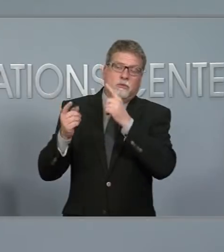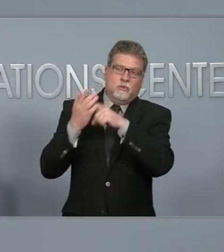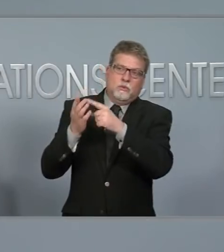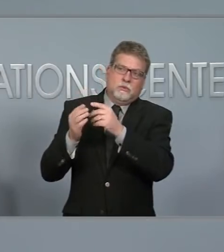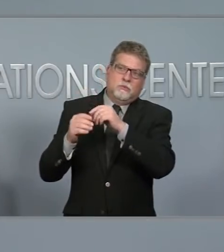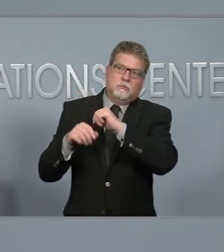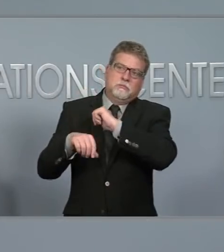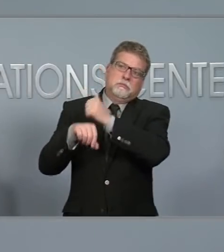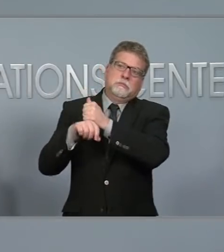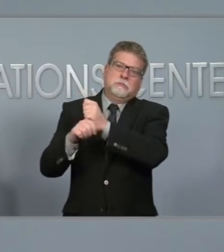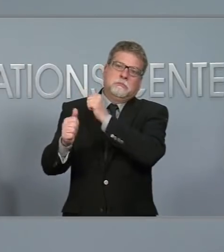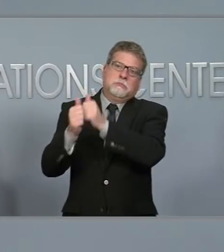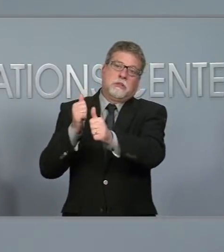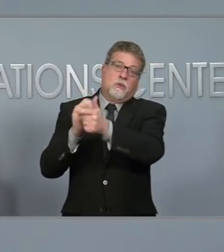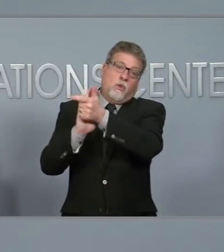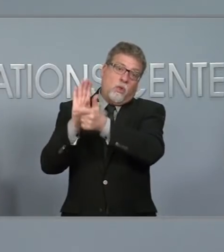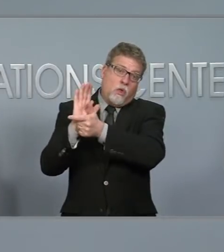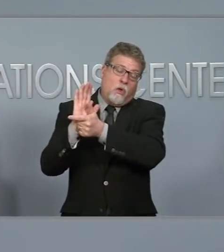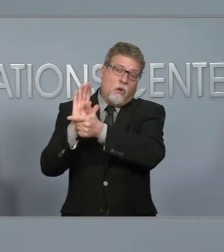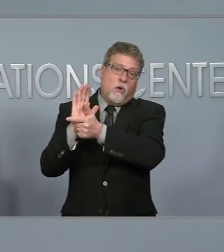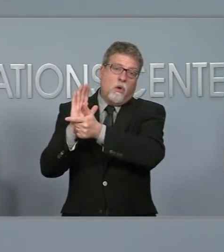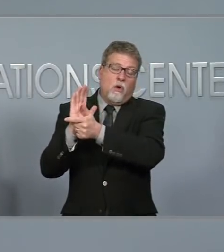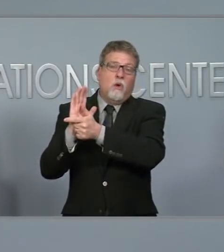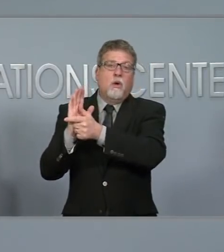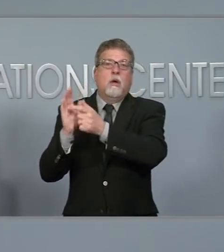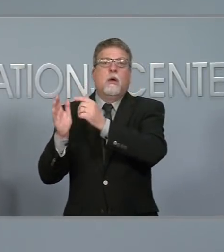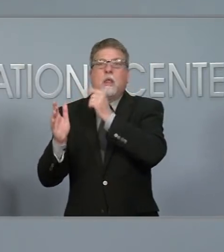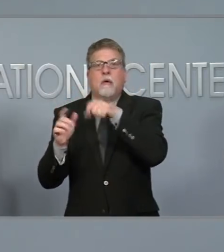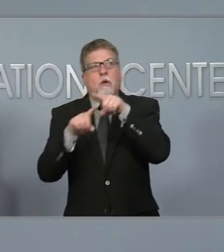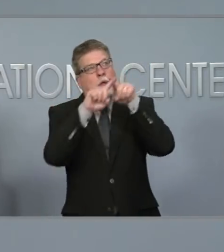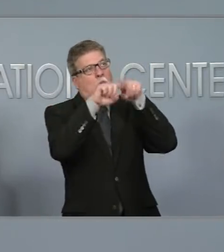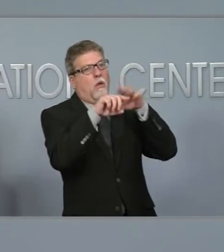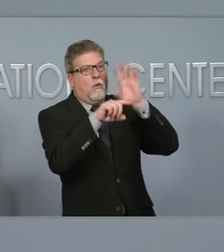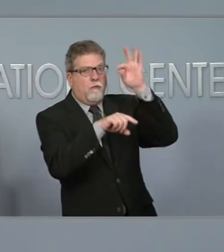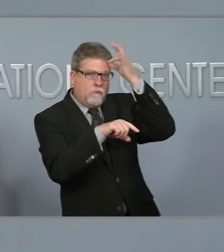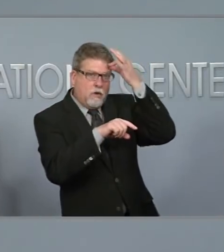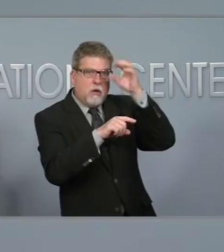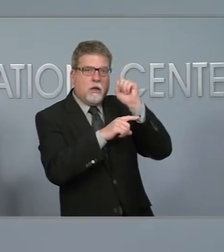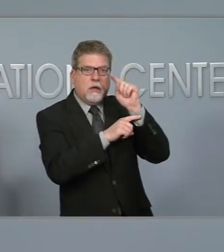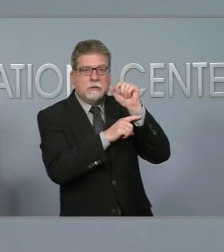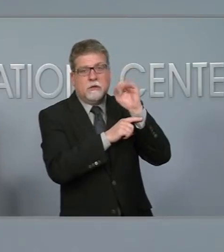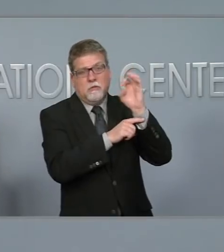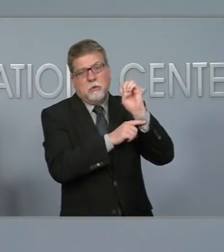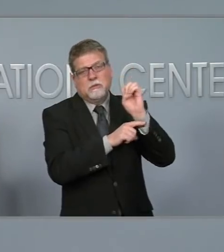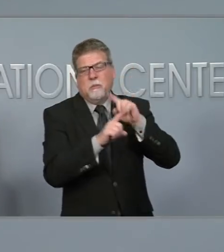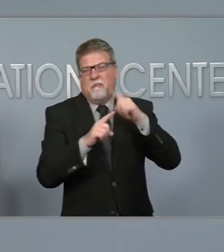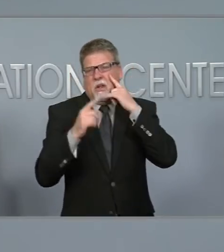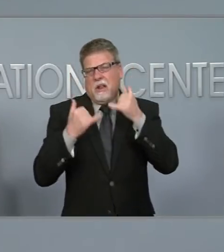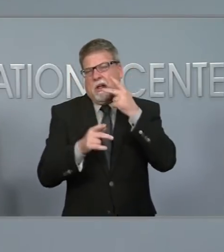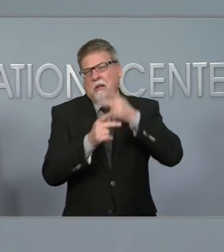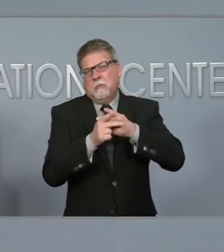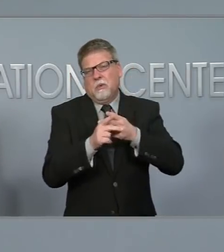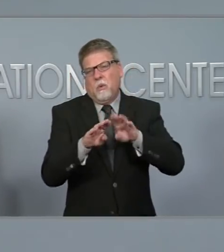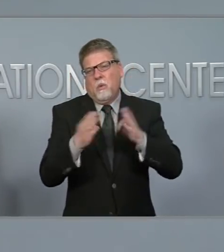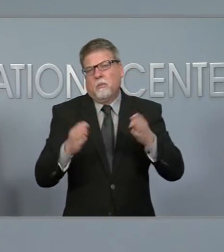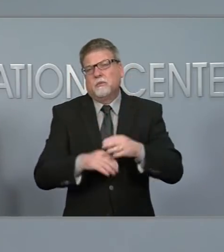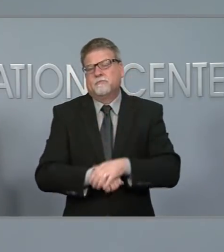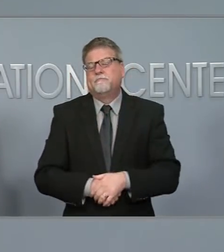Para acelerar la entrega de las vacunas de manera masificadas. Hablaremos con la legislatura